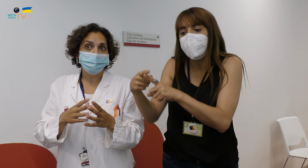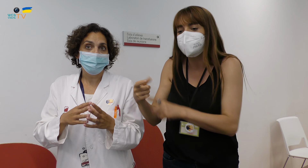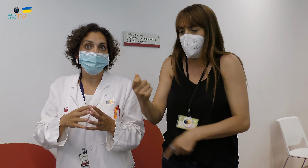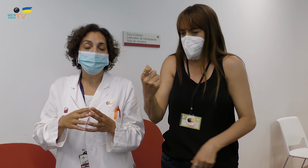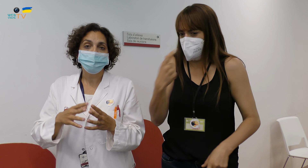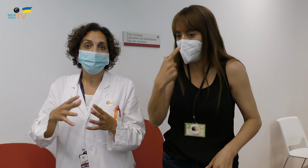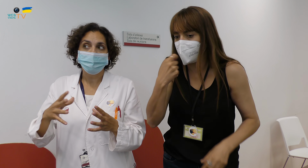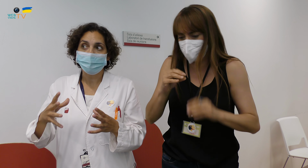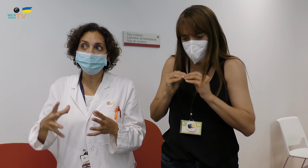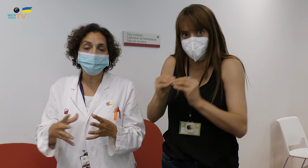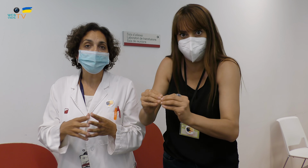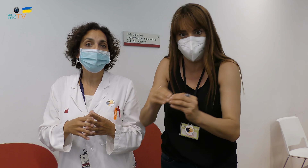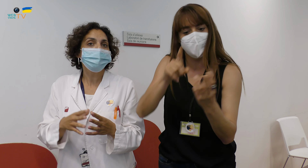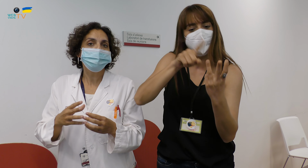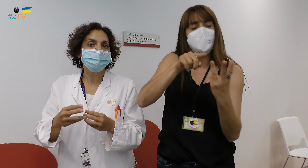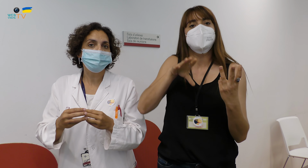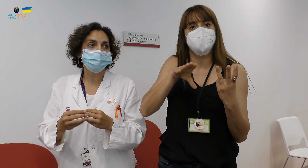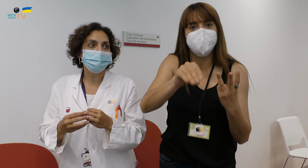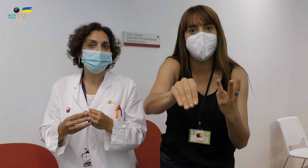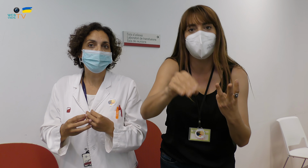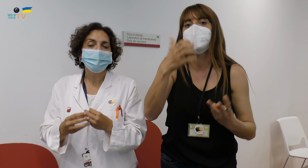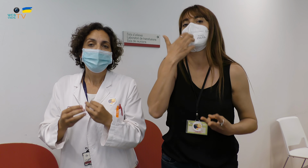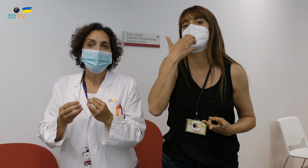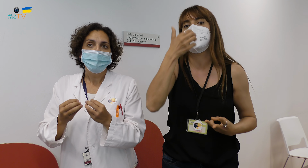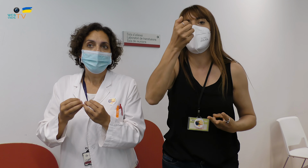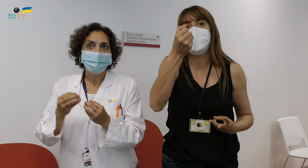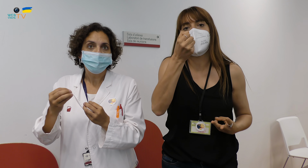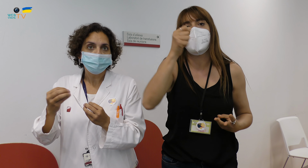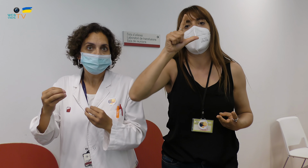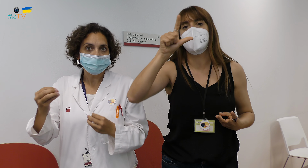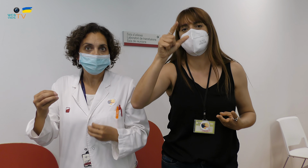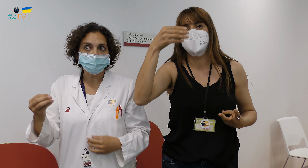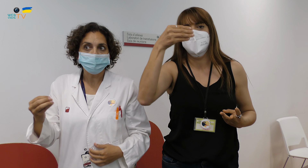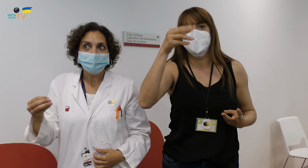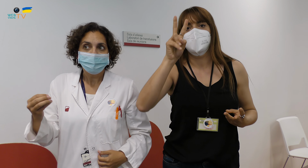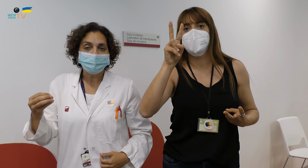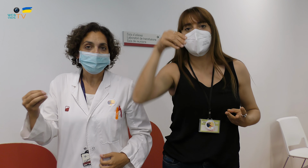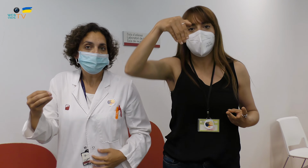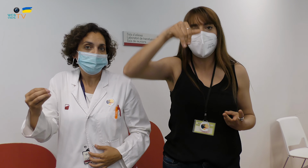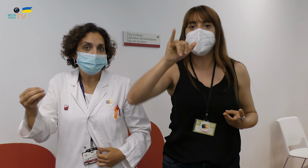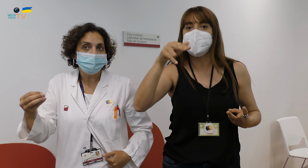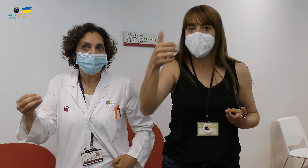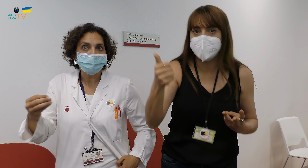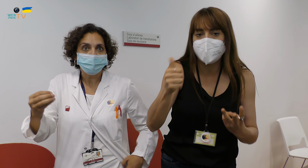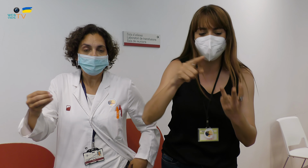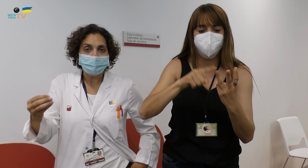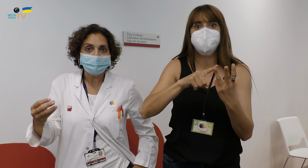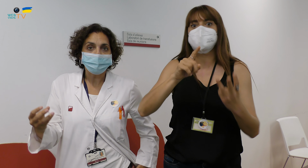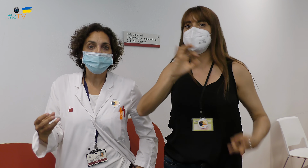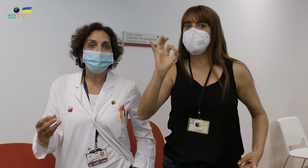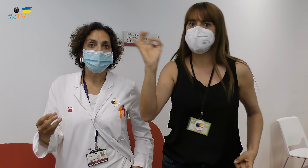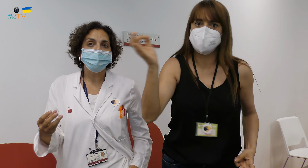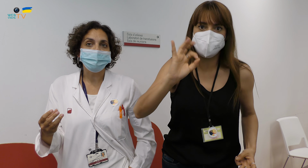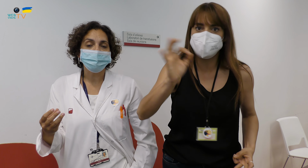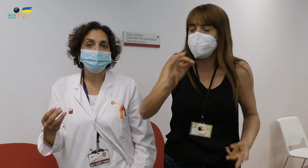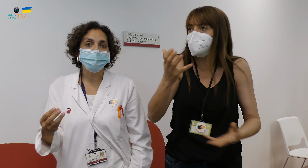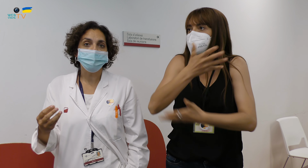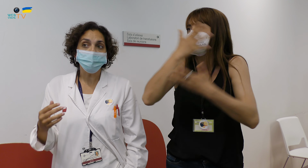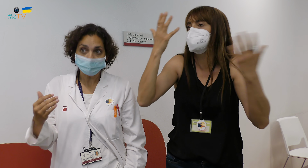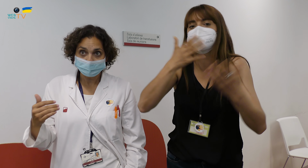i podem tenir albúmines, podem tenir alguns productes rics en concret, en qualsevol component plasmàtic